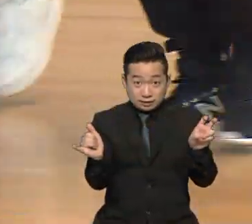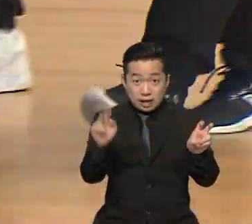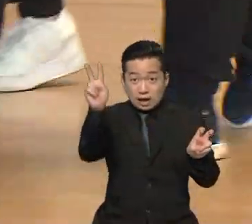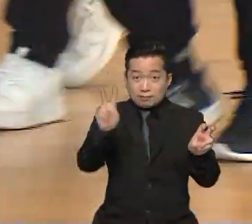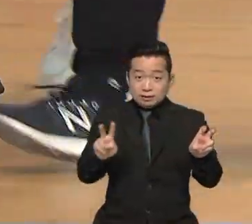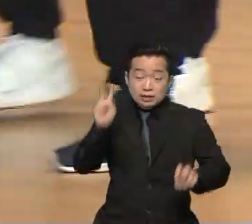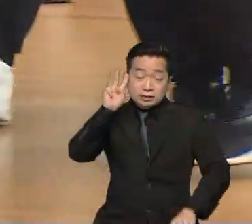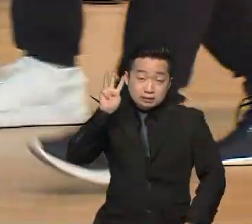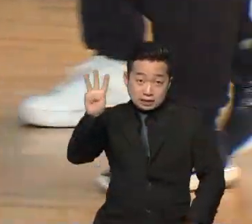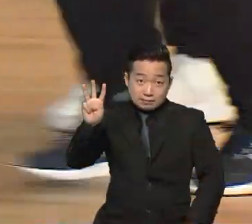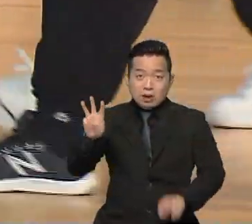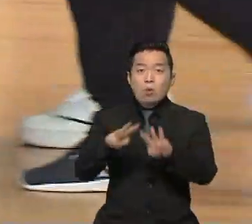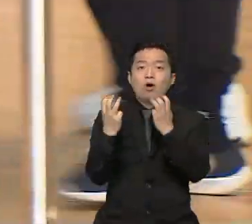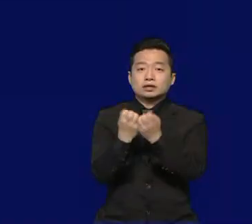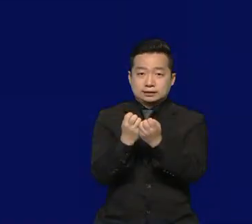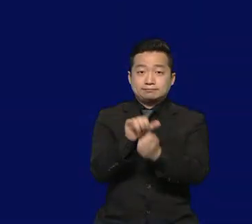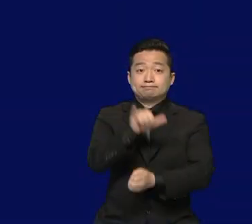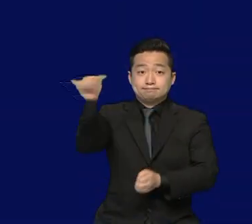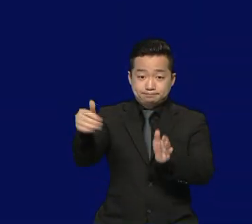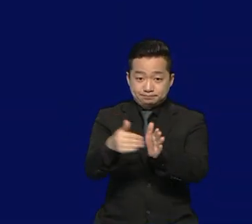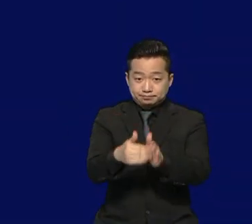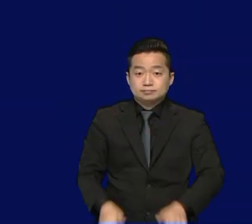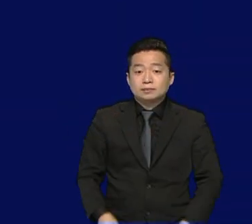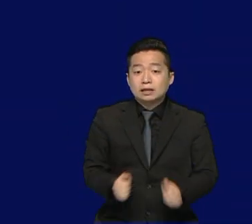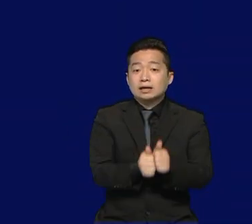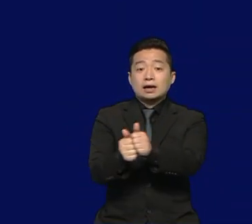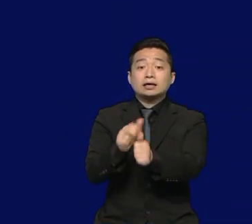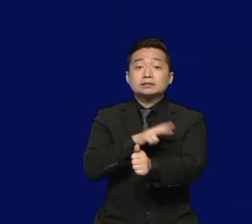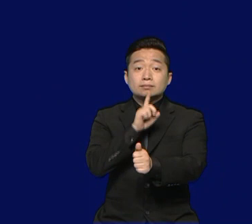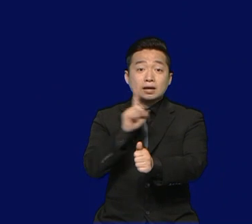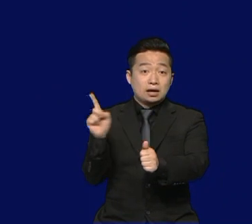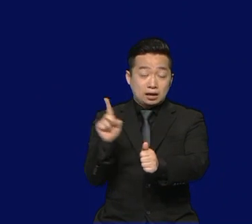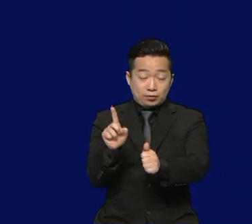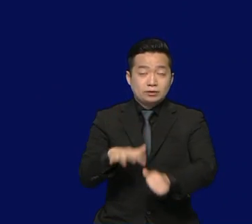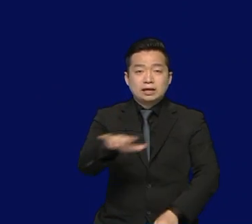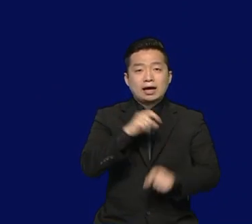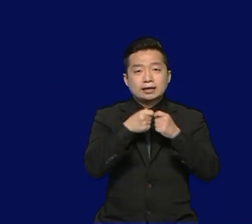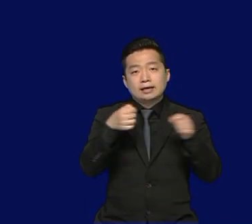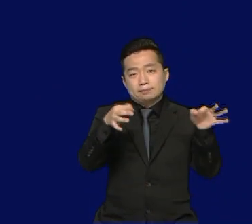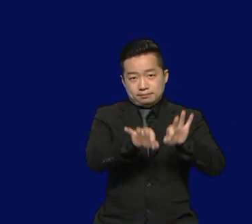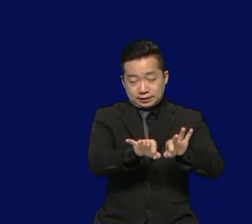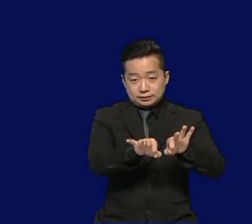2박 3일 일정의 워크숍을 떠났습니다. 동행한 한 의원은 의원 자비로 진행하는